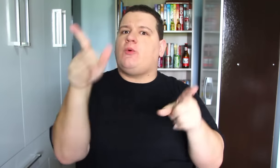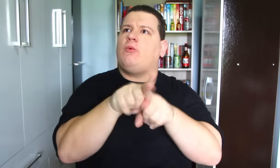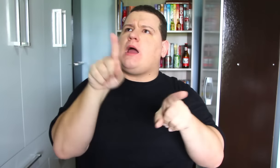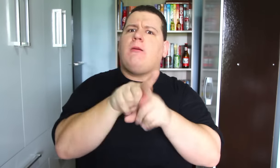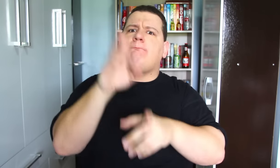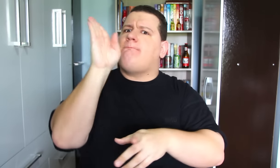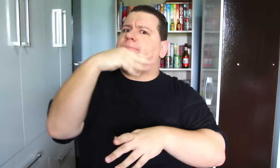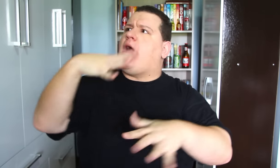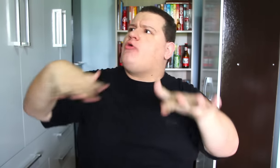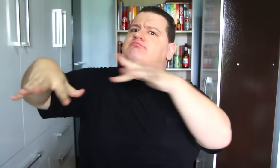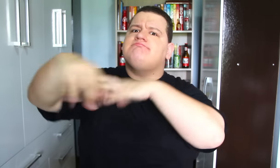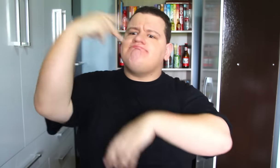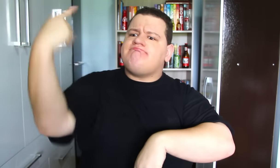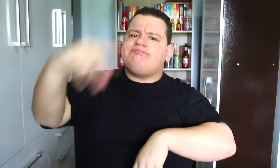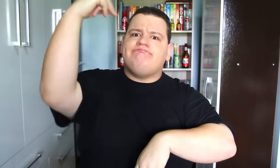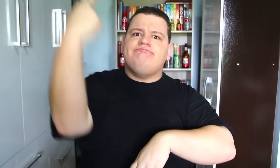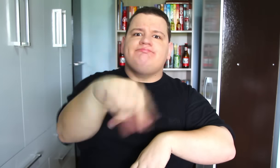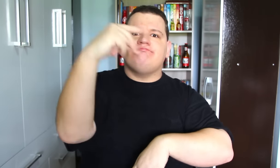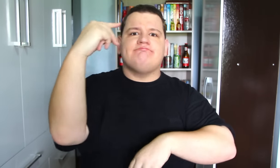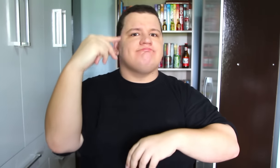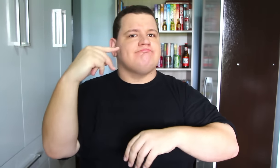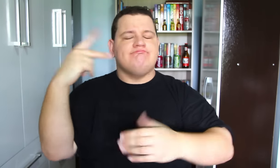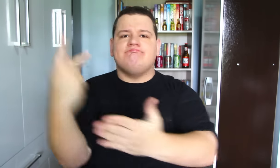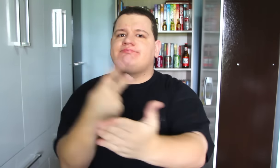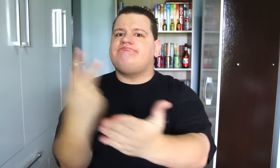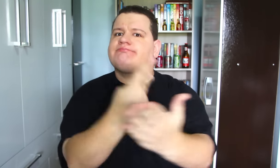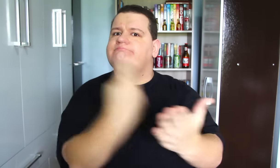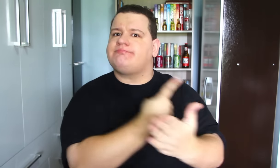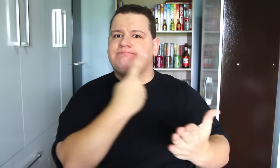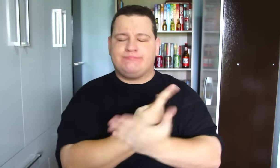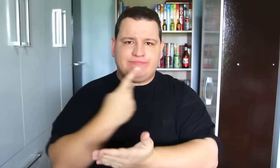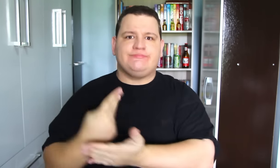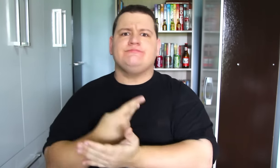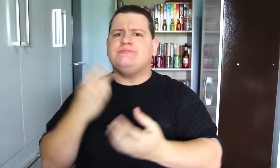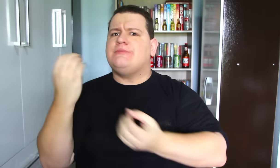É como se houvesse alguma energia negativa que jogasse maldição.